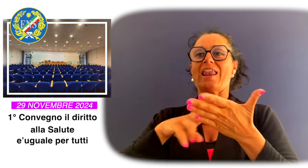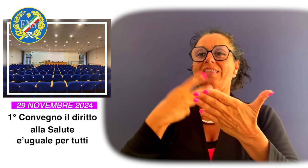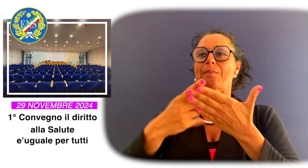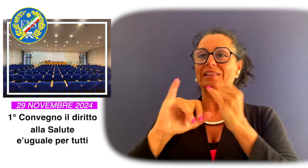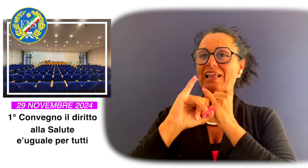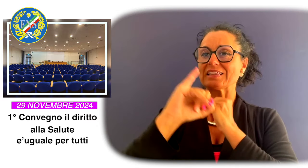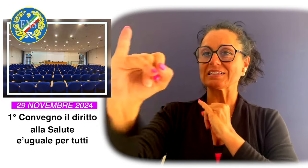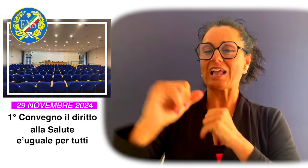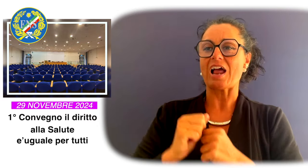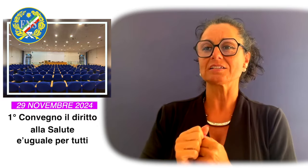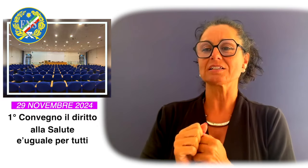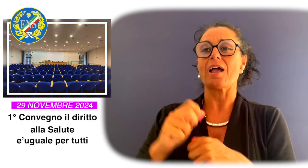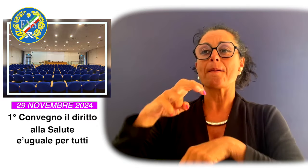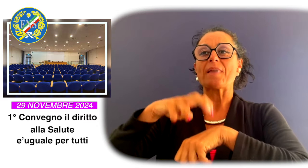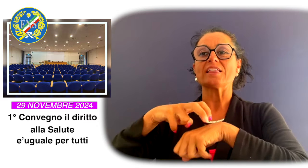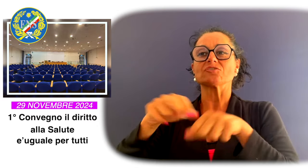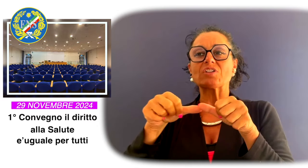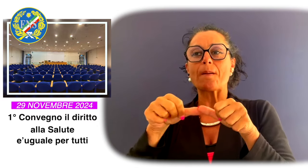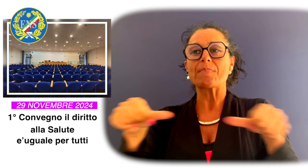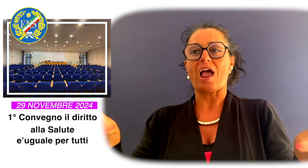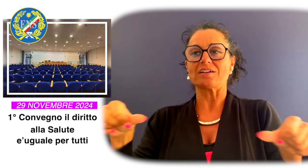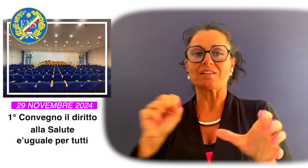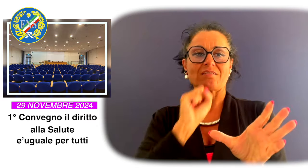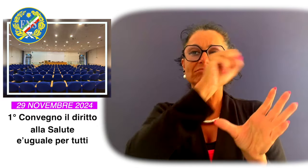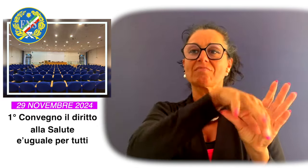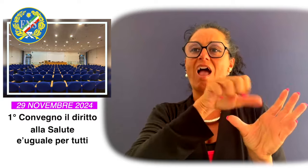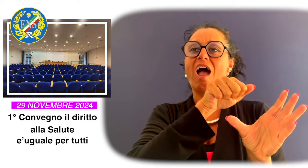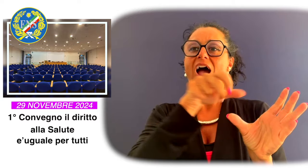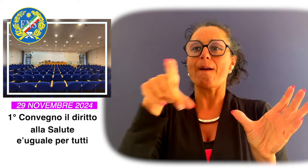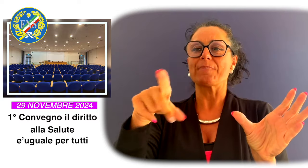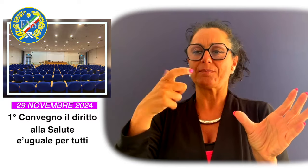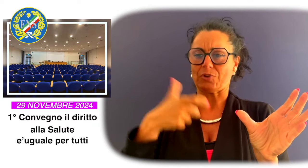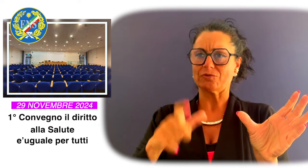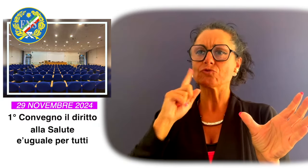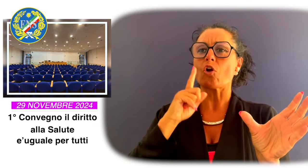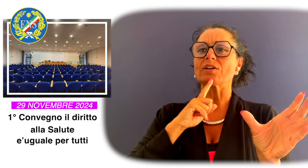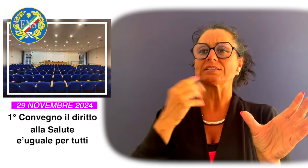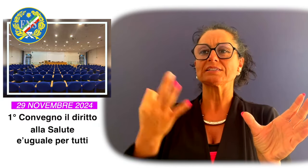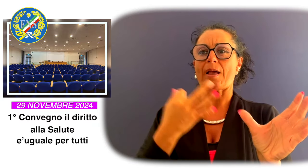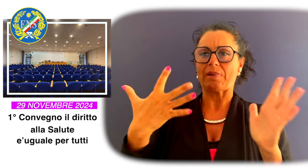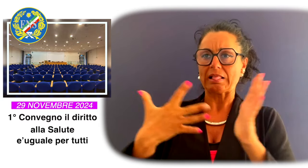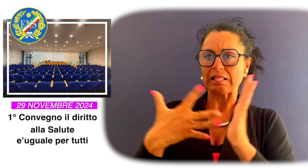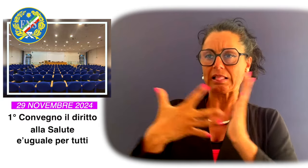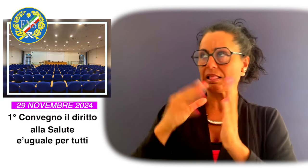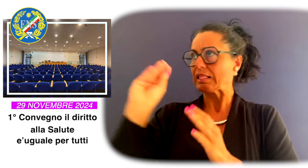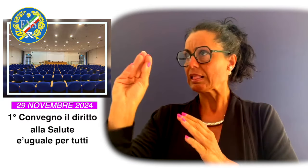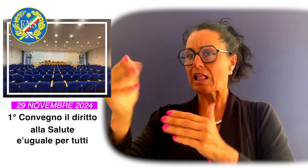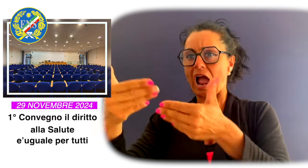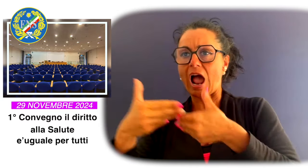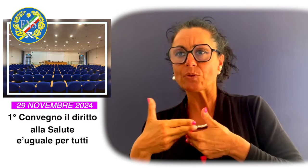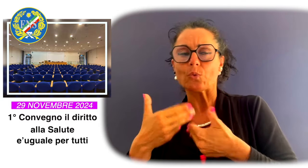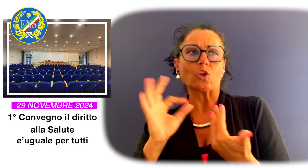sarà possibile interagire con i medici di base attraverso un’app. Le persone sorde incontrano sempre innumerevoli difficoltà in questo ambito, ricorrendo